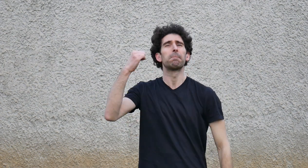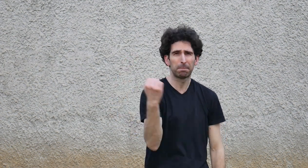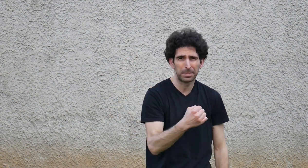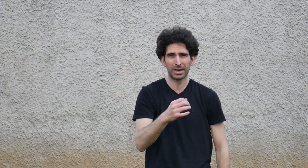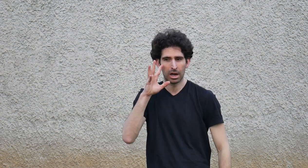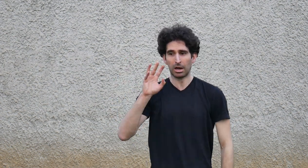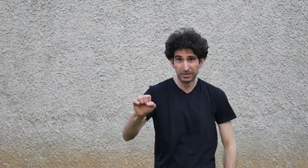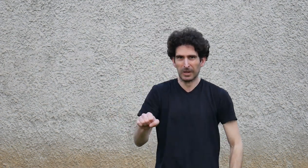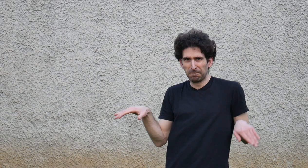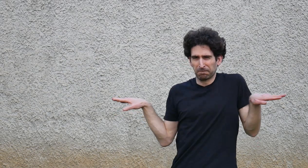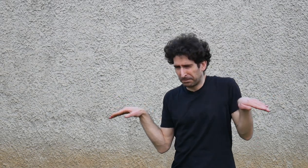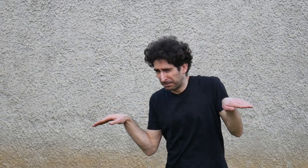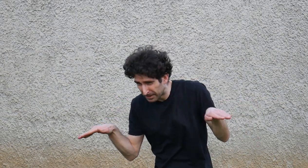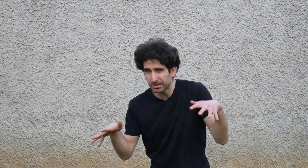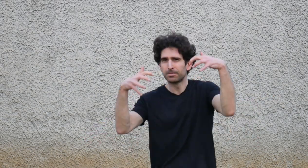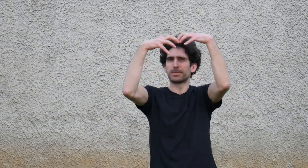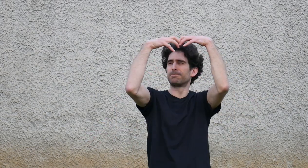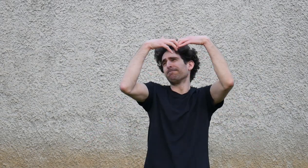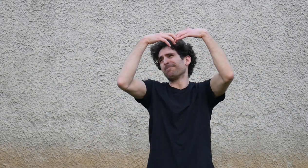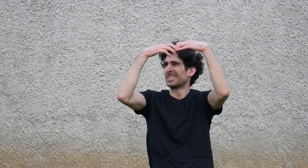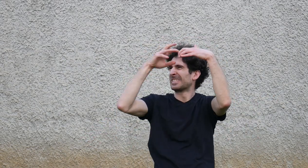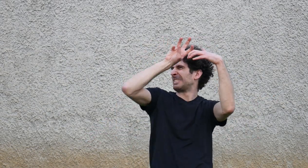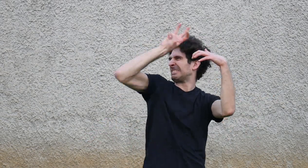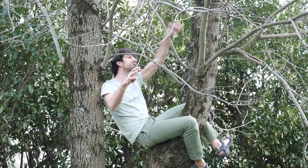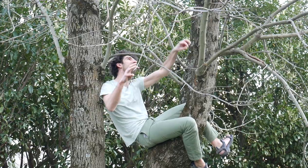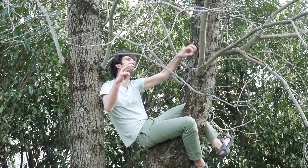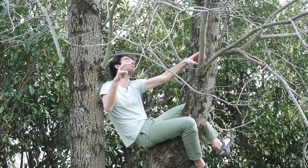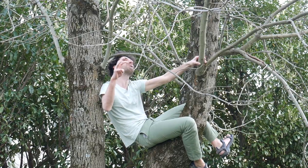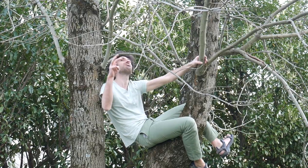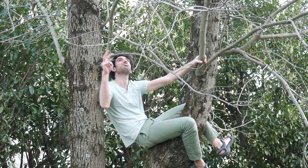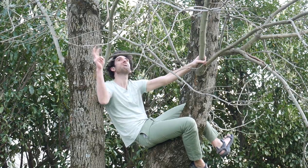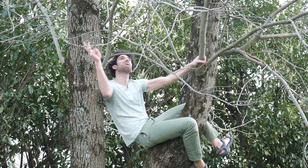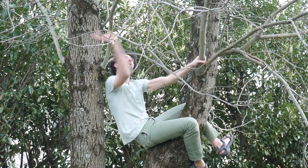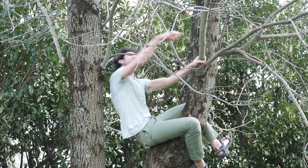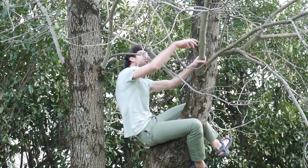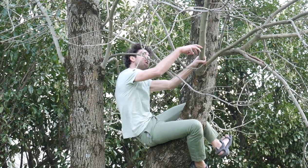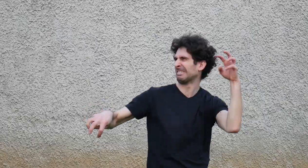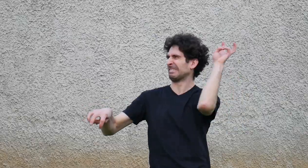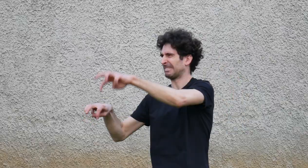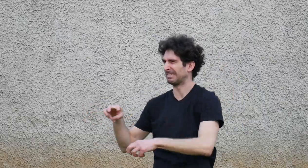Au pire, si le paresseux est repéré, il se défend avec ses griffes.